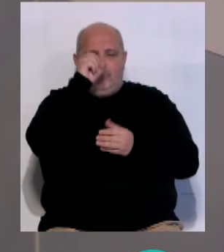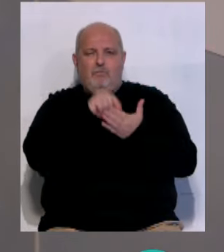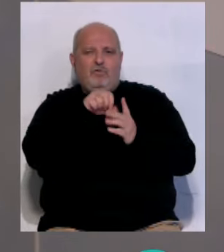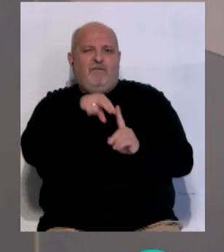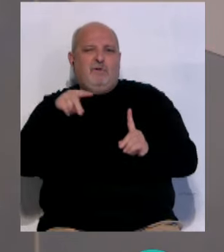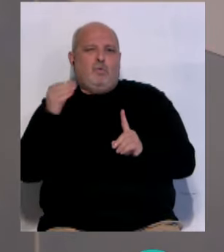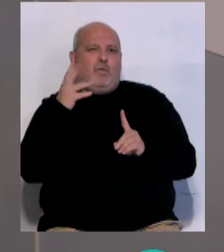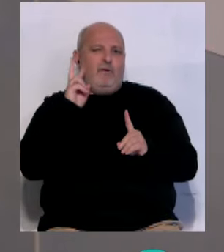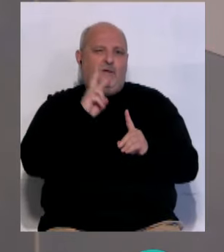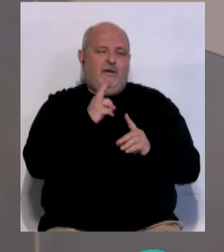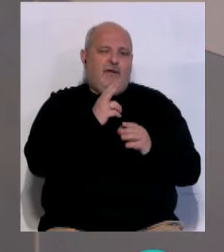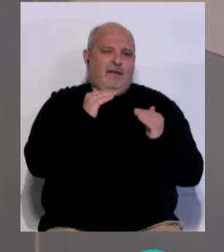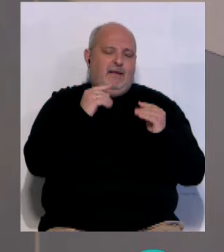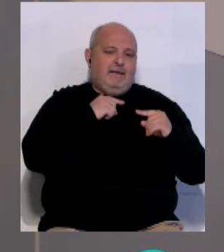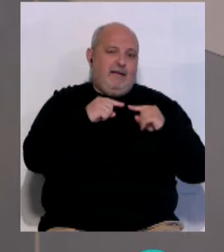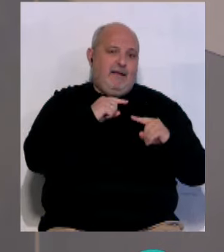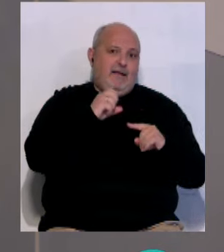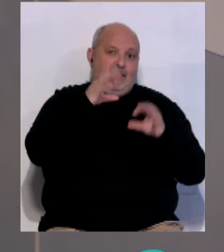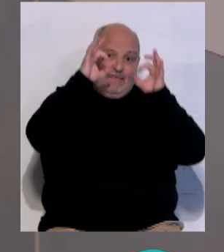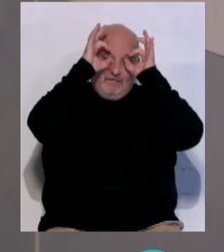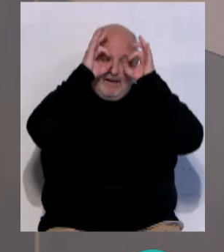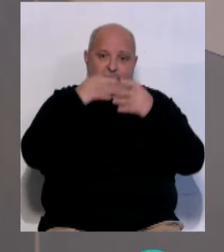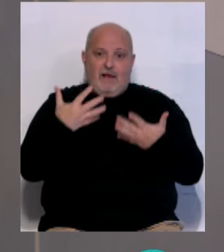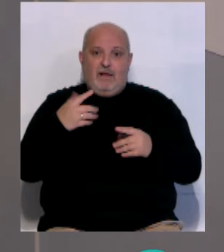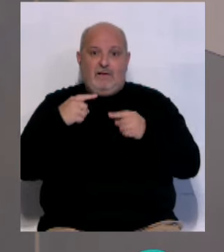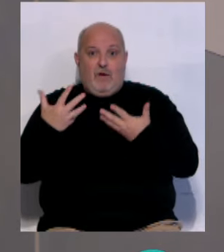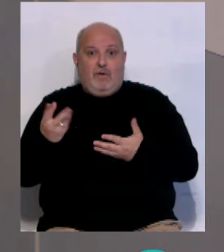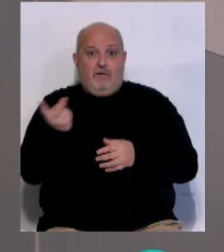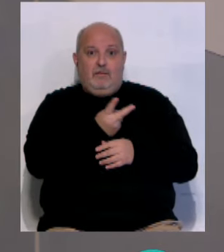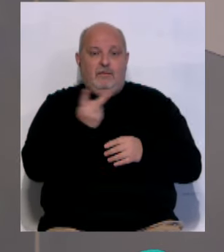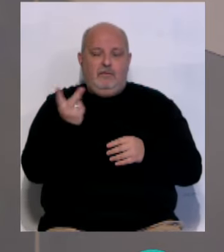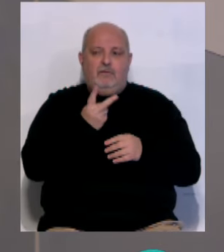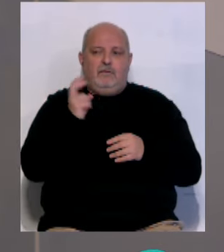ambos entrenadores en el caso de Álvaro antes de ser cesado con la llegada de Sergio que fue un